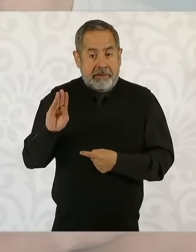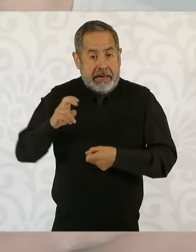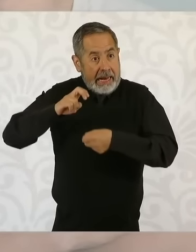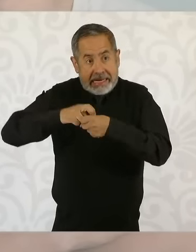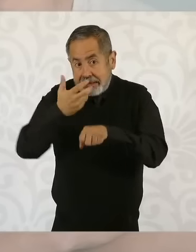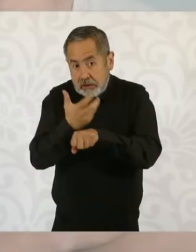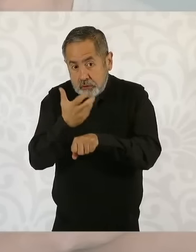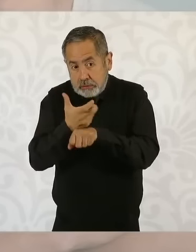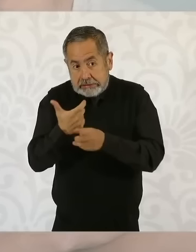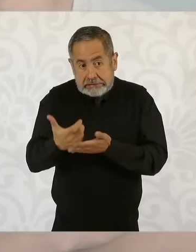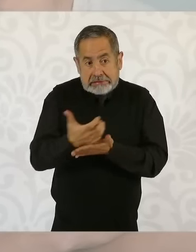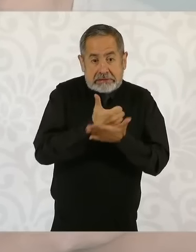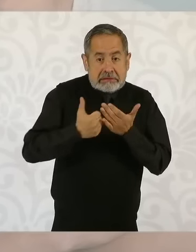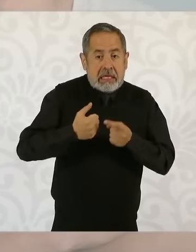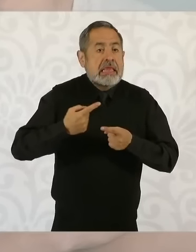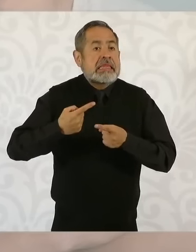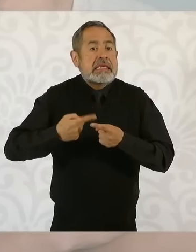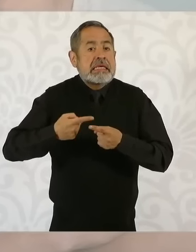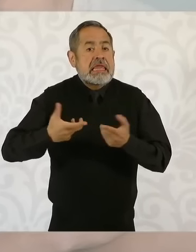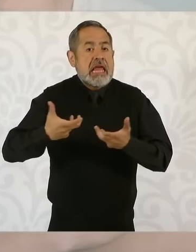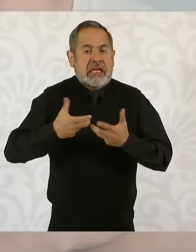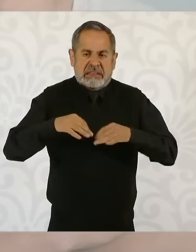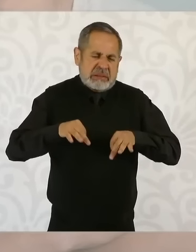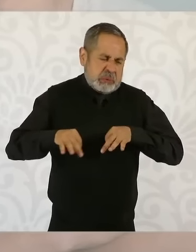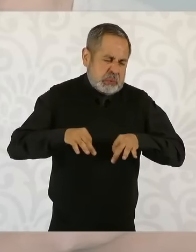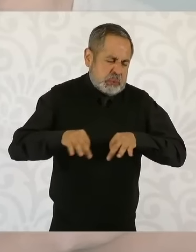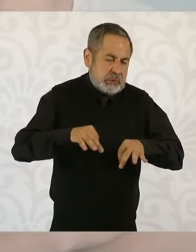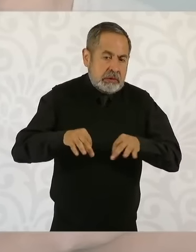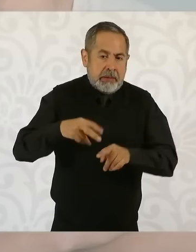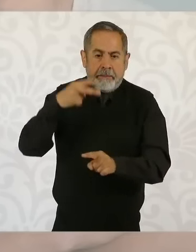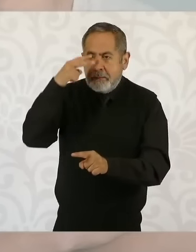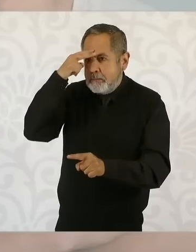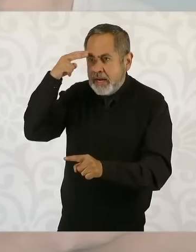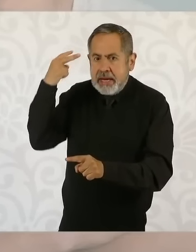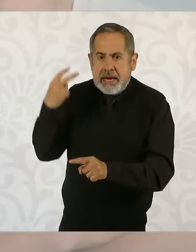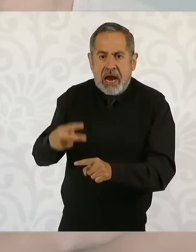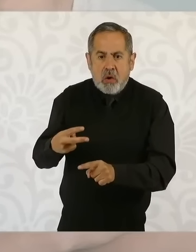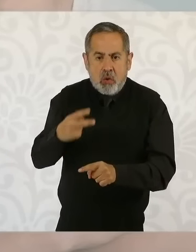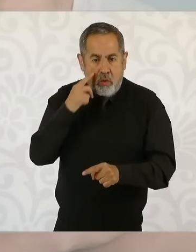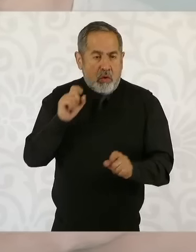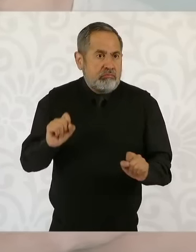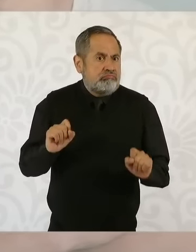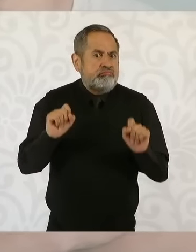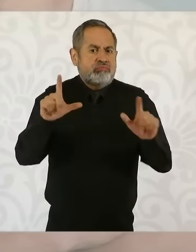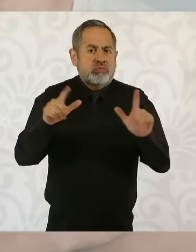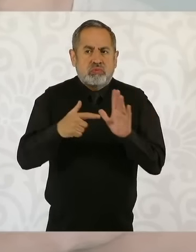unidos viene de los latinos específicamente de los mexicanos y esta vez traemos un dato nuevo que son